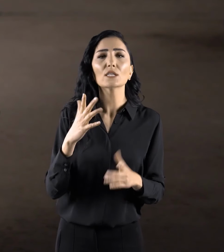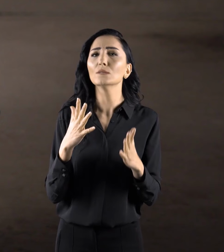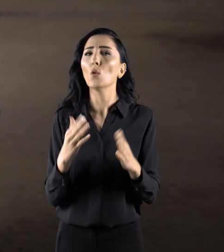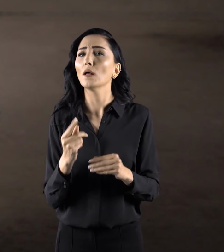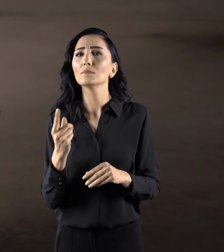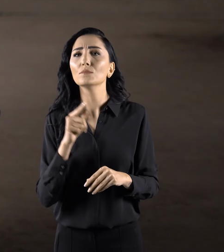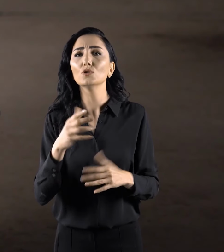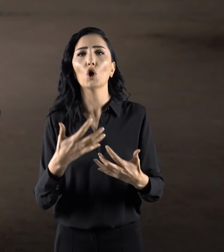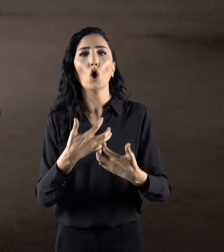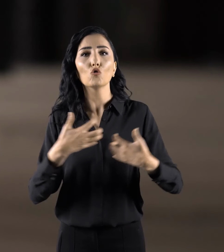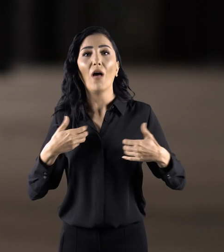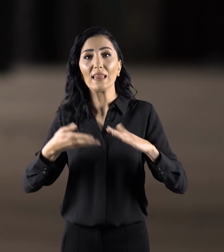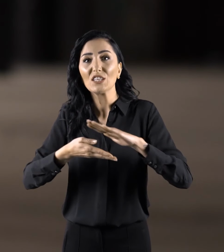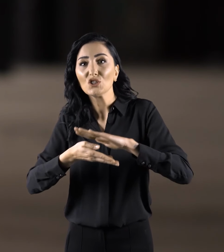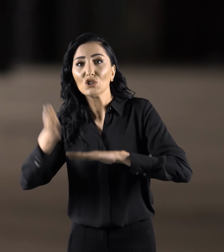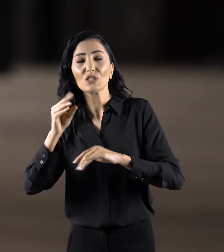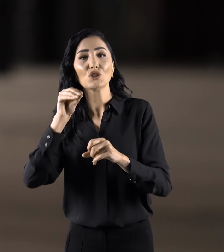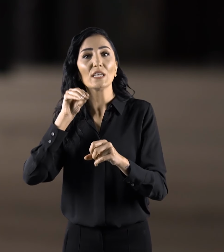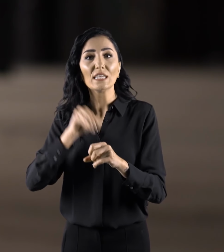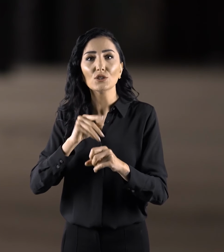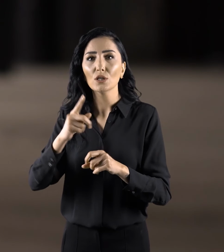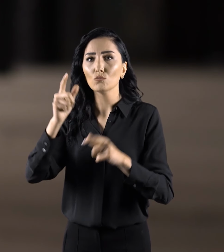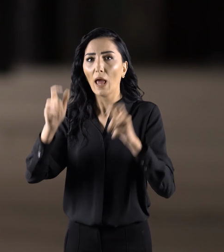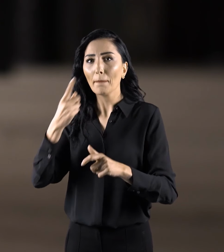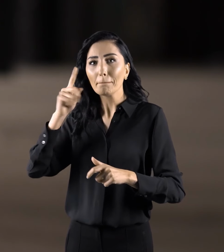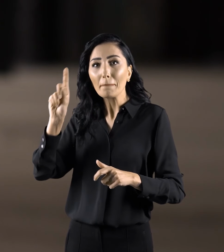İhtiyacımız olan şey güvenli çıkış için tahliye noktaları belirlemek.